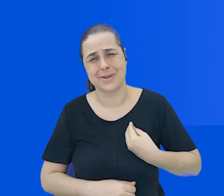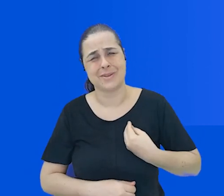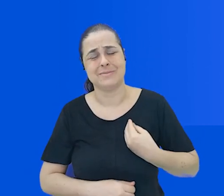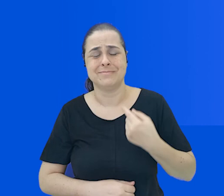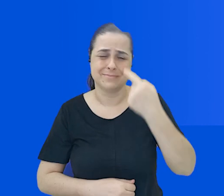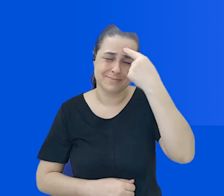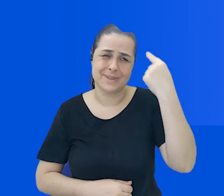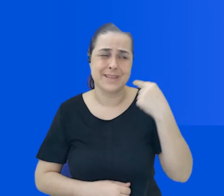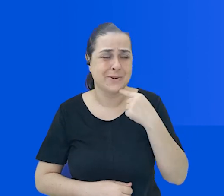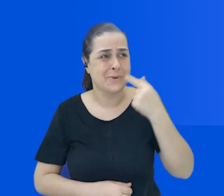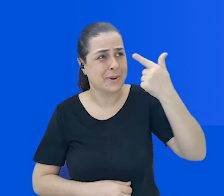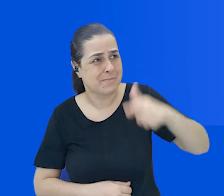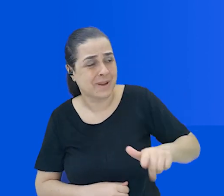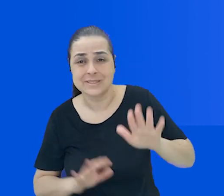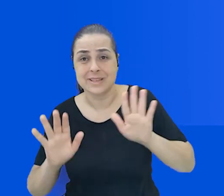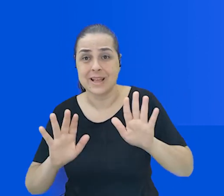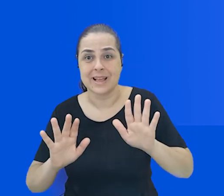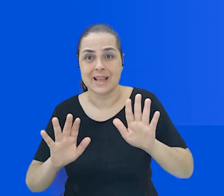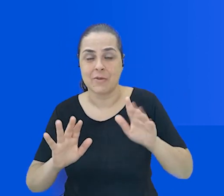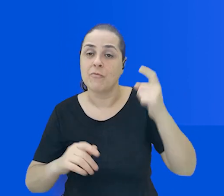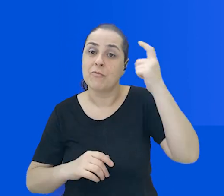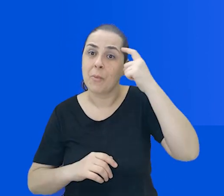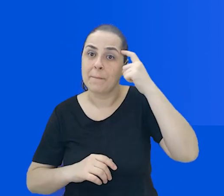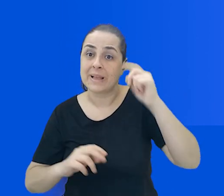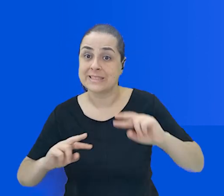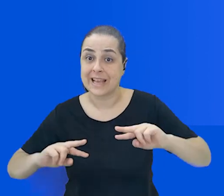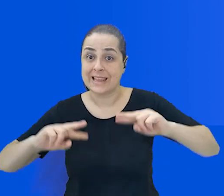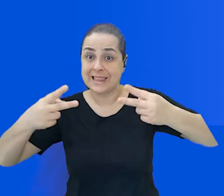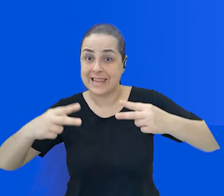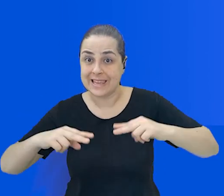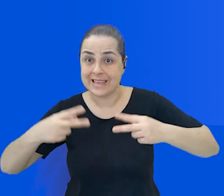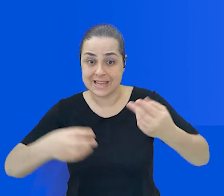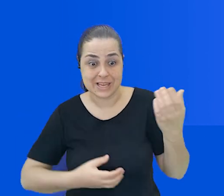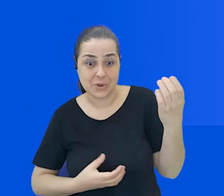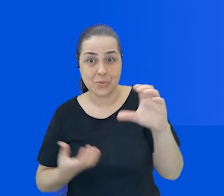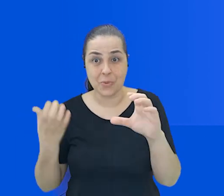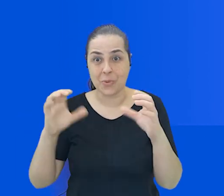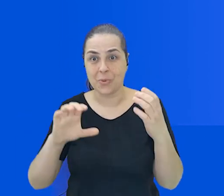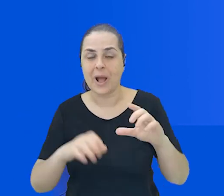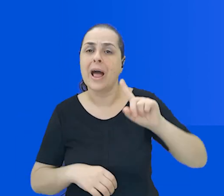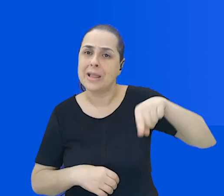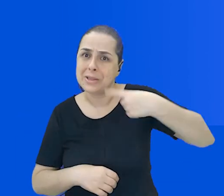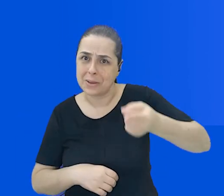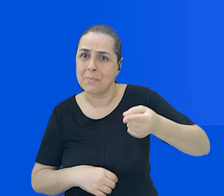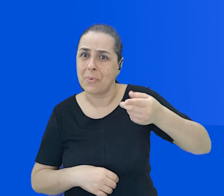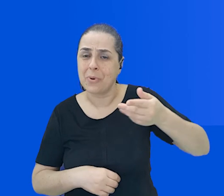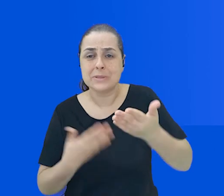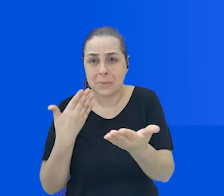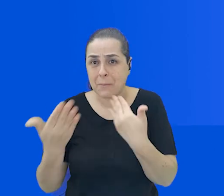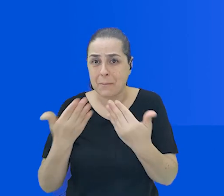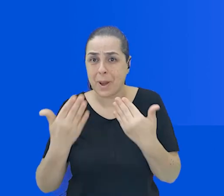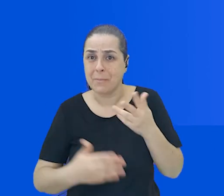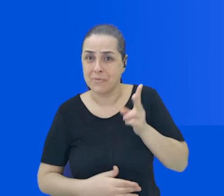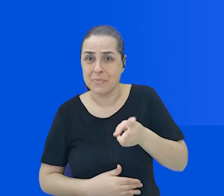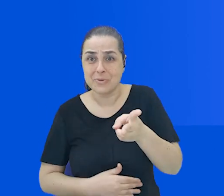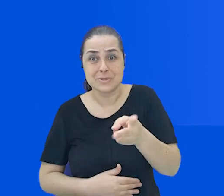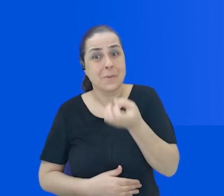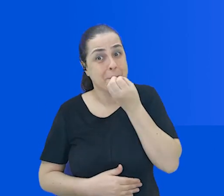Eu quero... Vamos pensar nos links depois que eu deixar aqui embaixo, para a galera se informar mais e daí a gente podia continuar esse papo. Vamos tentar continuar. Tá muito bom